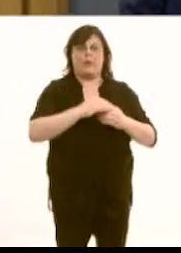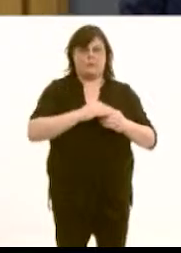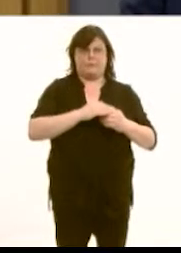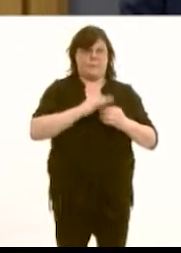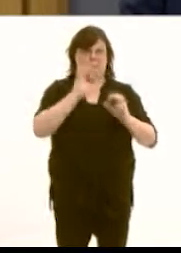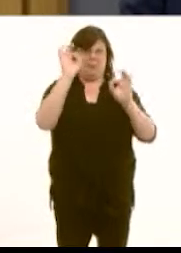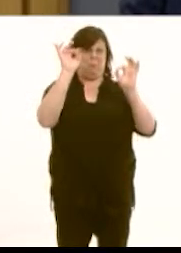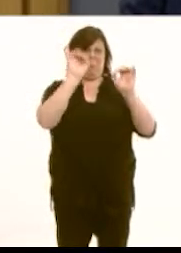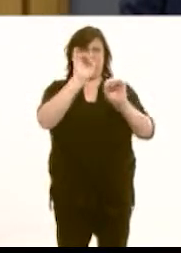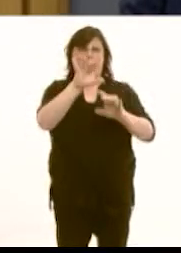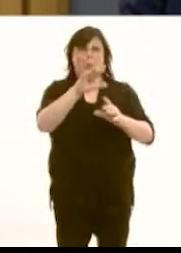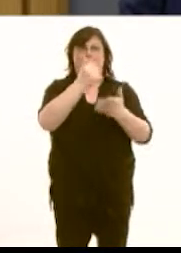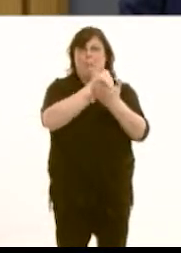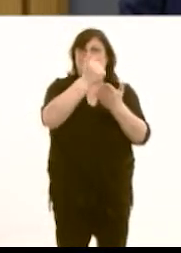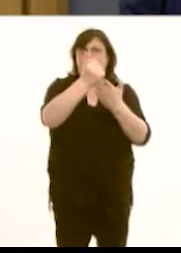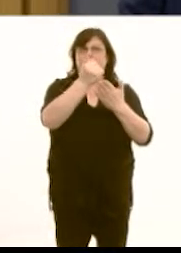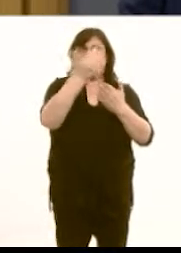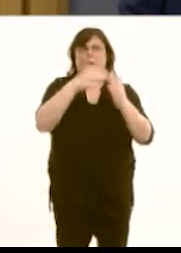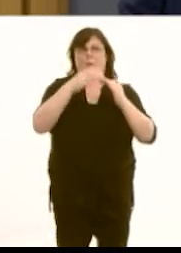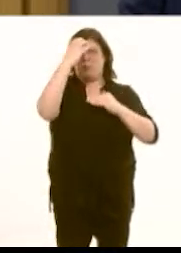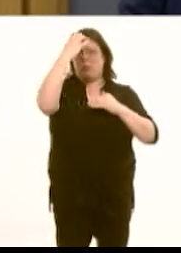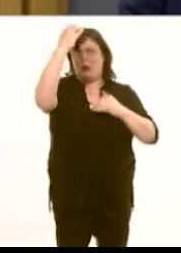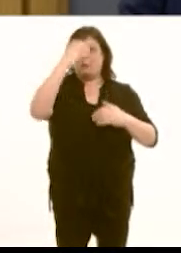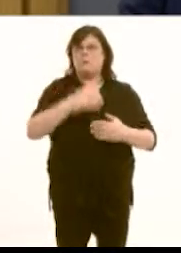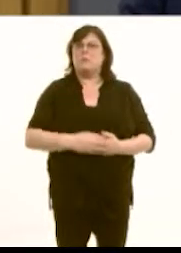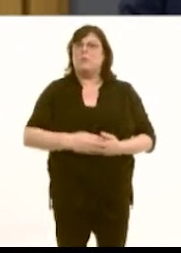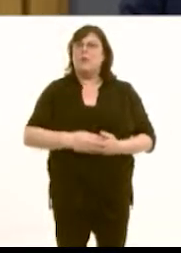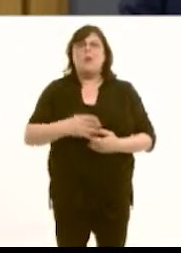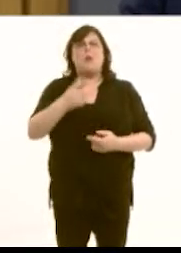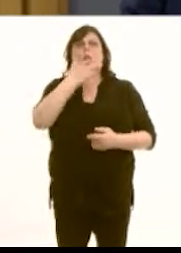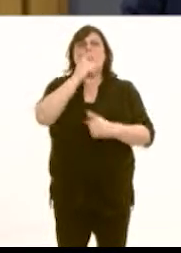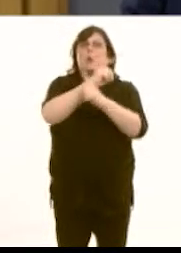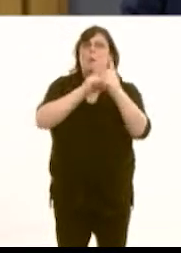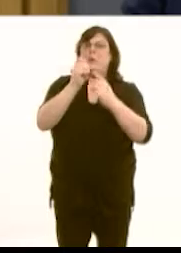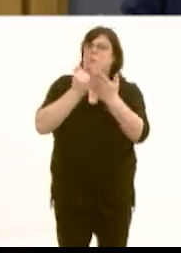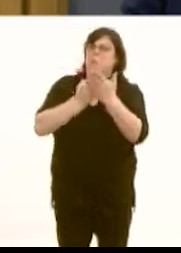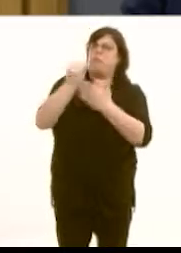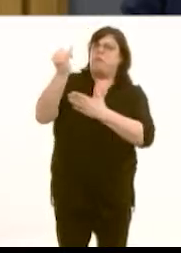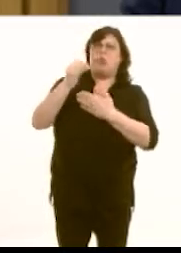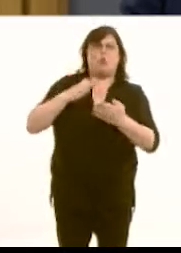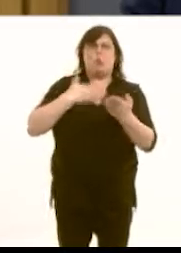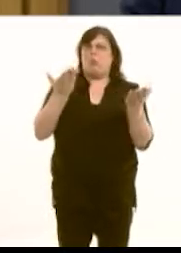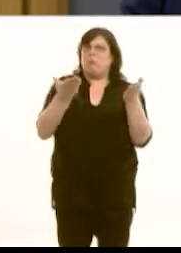o fewn pellter rhesymol i bob cymuned yng Nghymru, a bod yna gyfrifoldeb ar y Swyddfa